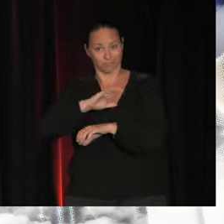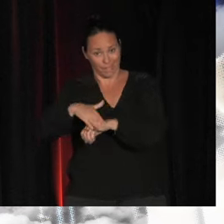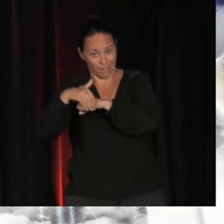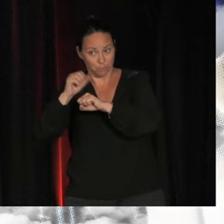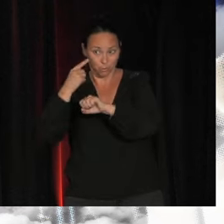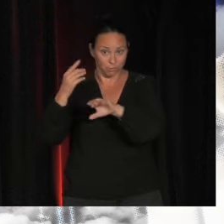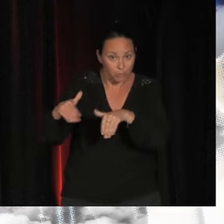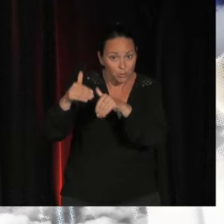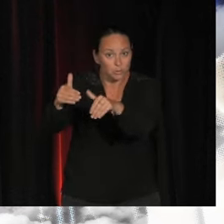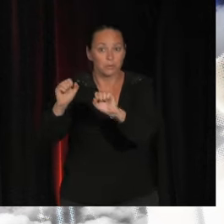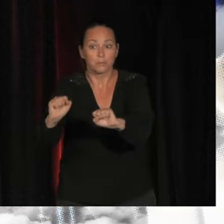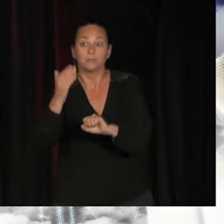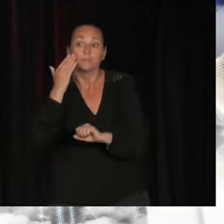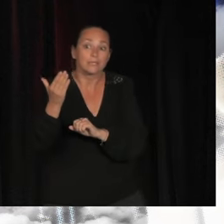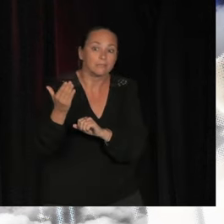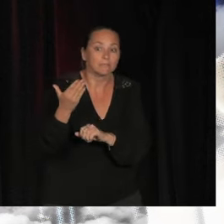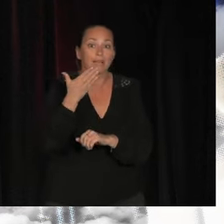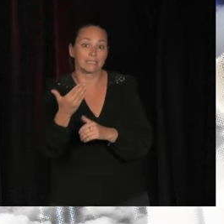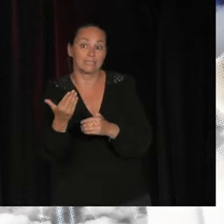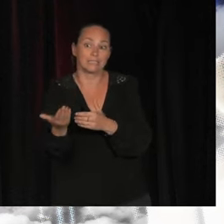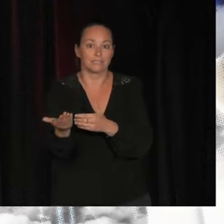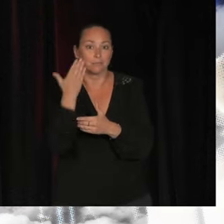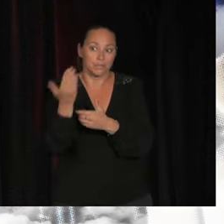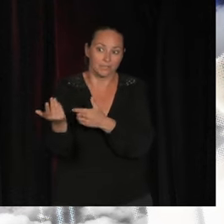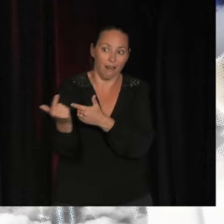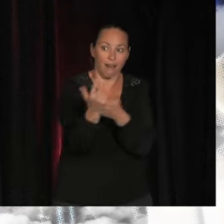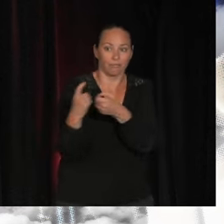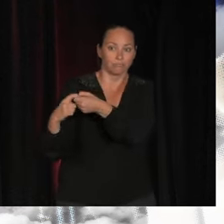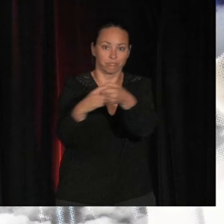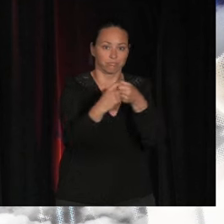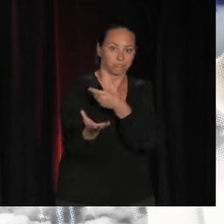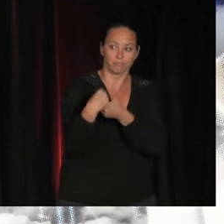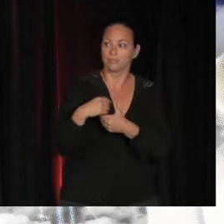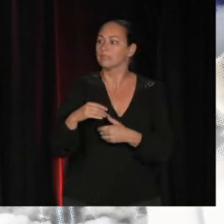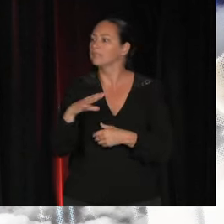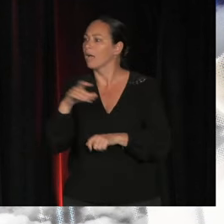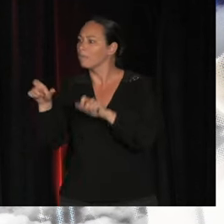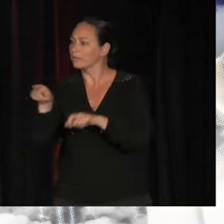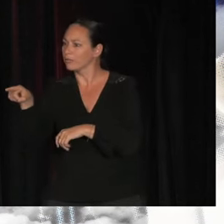Merci à toutes celles et ceux qui nous rejoignent sur Patreon. Est-ce qu'il y a des gens de Patreon, là, dans le public ? Merci beaucoup.